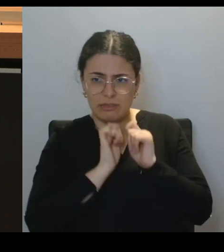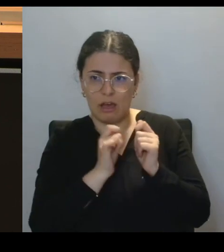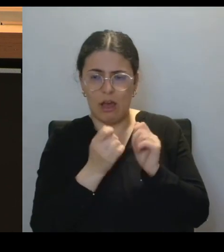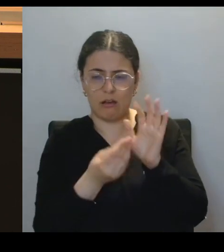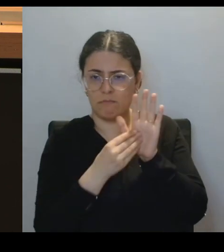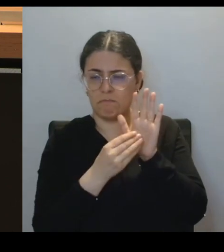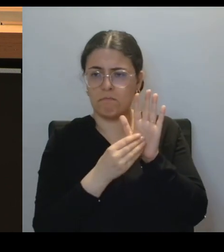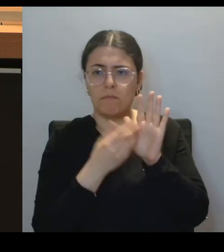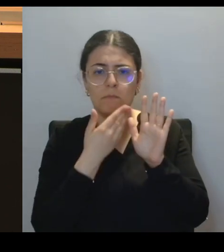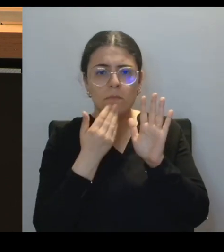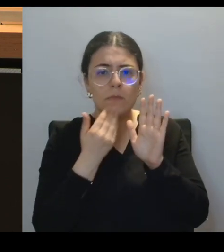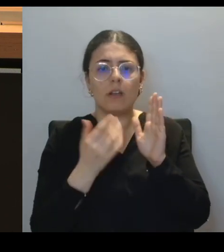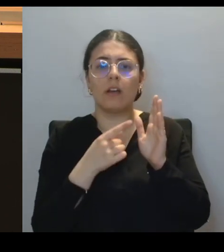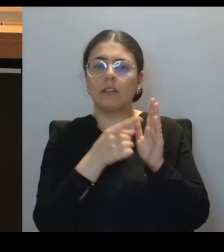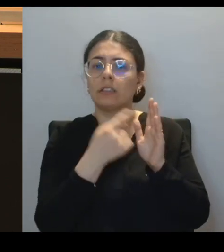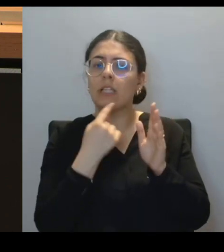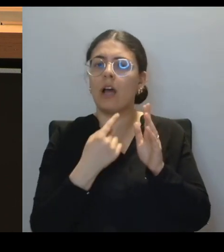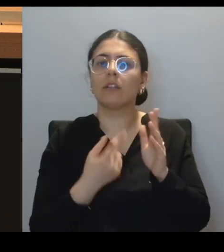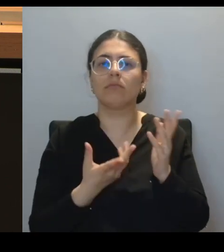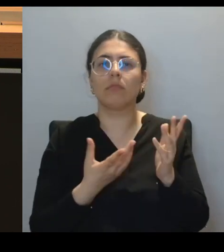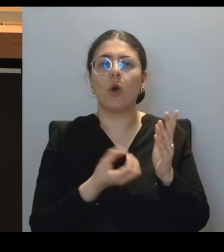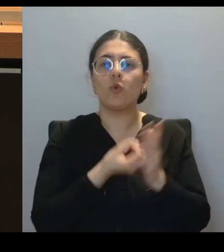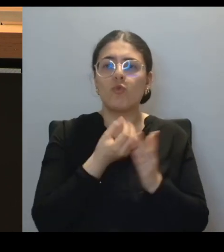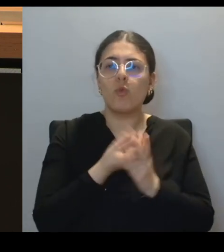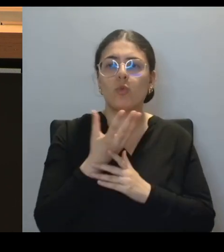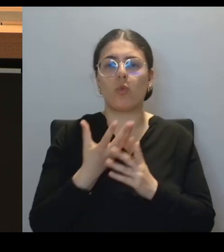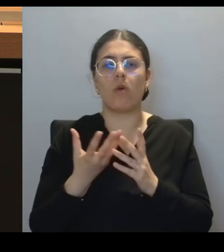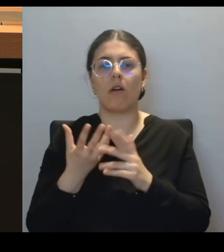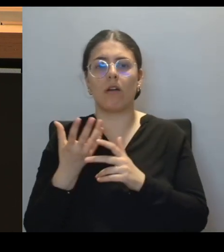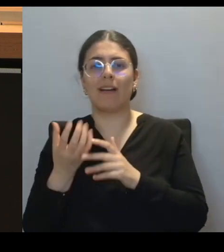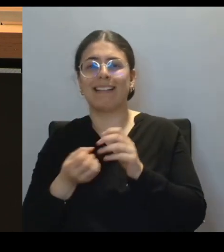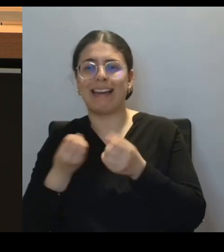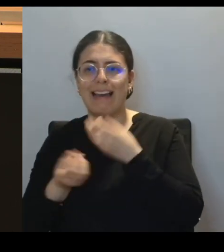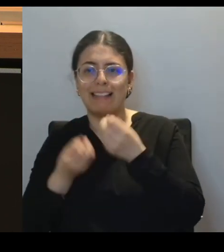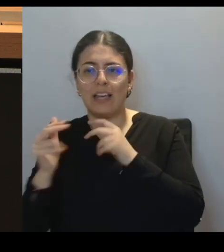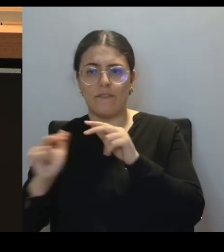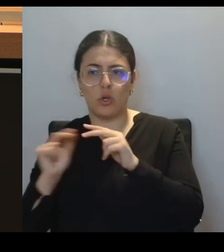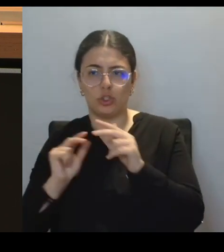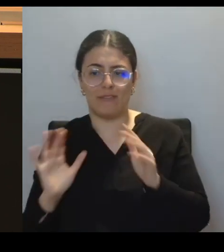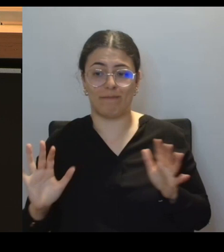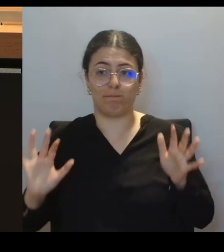Kultur und Kreativwirtschaft möchten. Und ich glaube der Antrag geht in diese Richtung. Aber wie gesagt, er